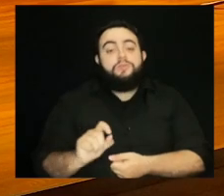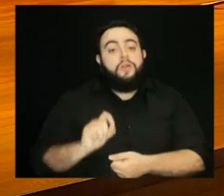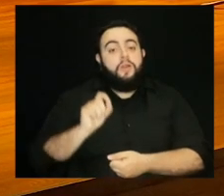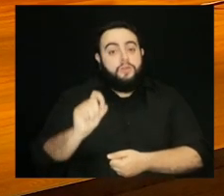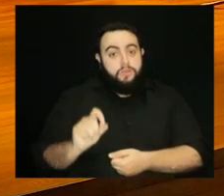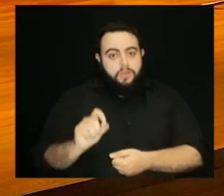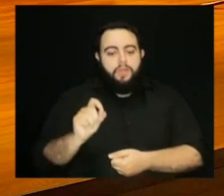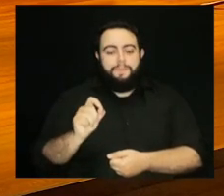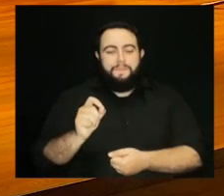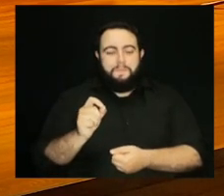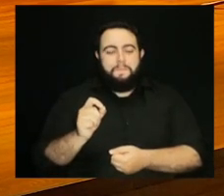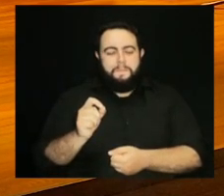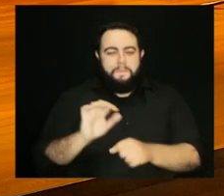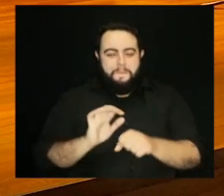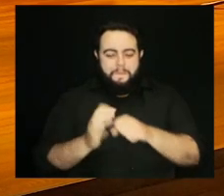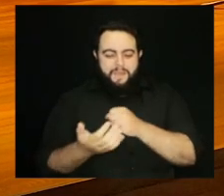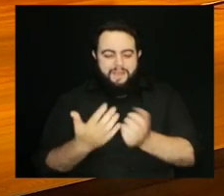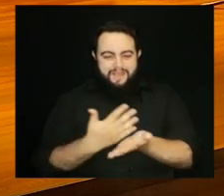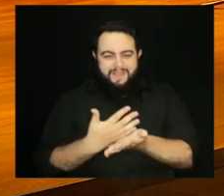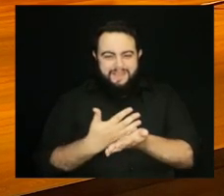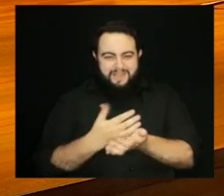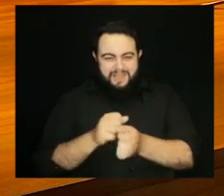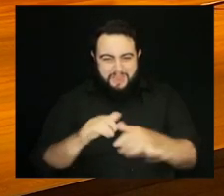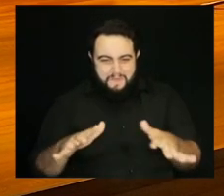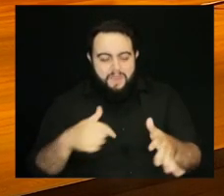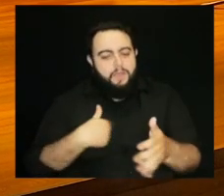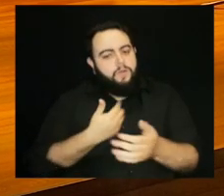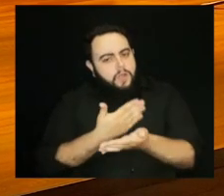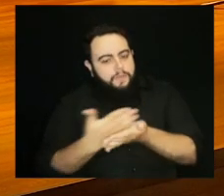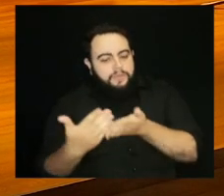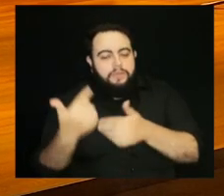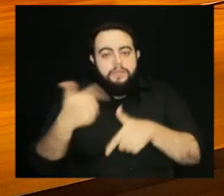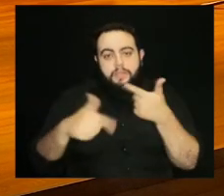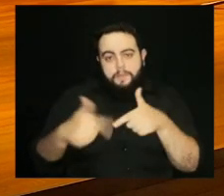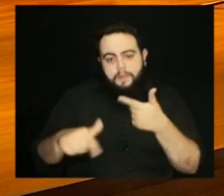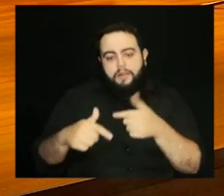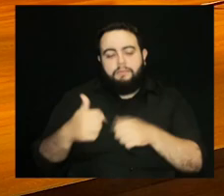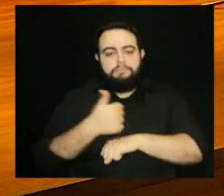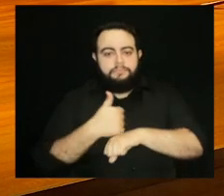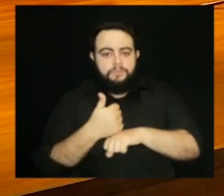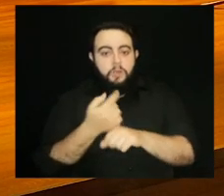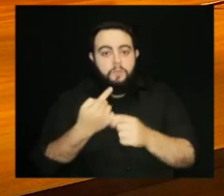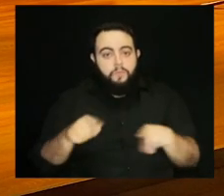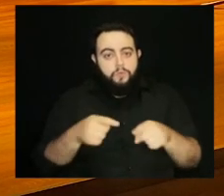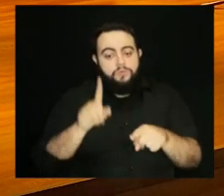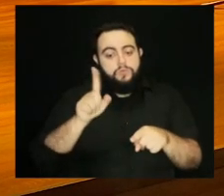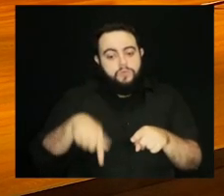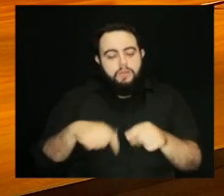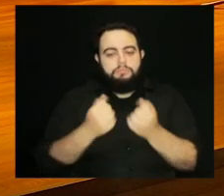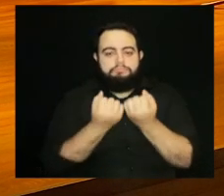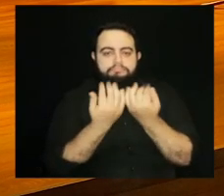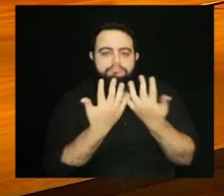comecei a trabalhar como músico com um coral de uma comunidade indígena de Maquiné, que é um coral